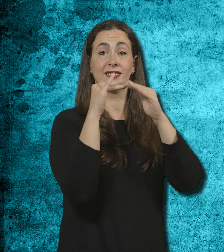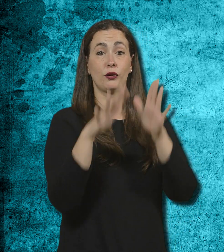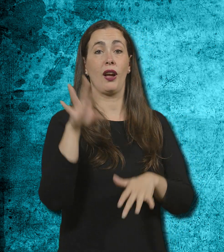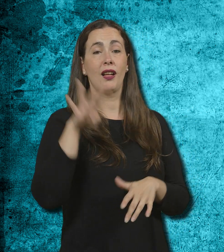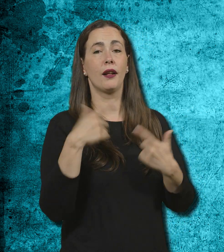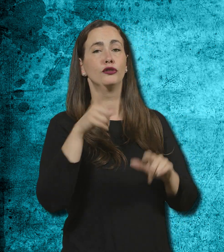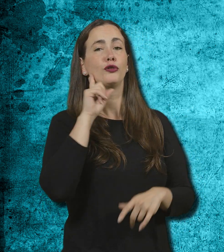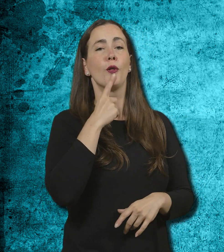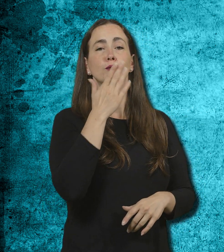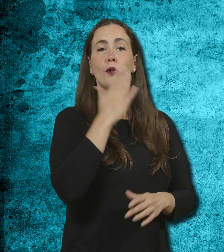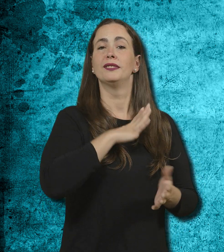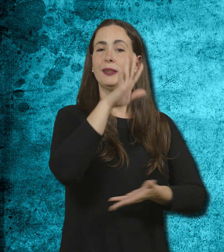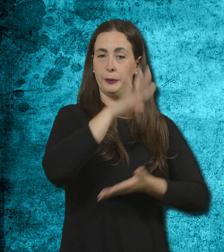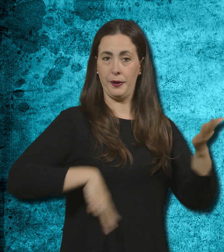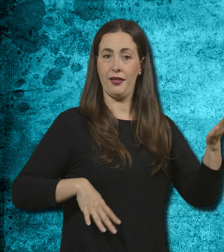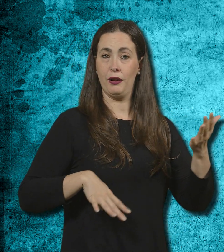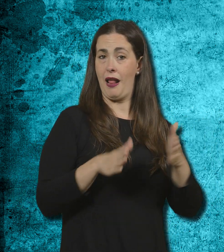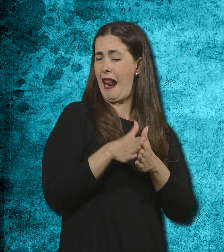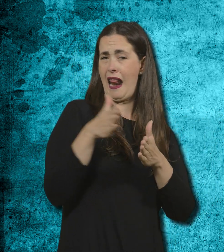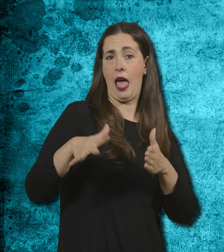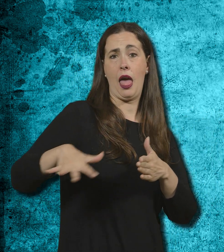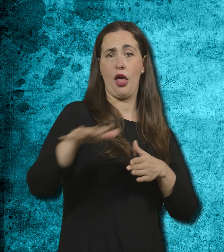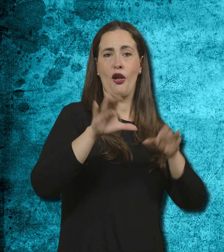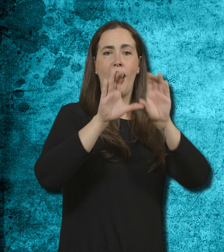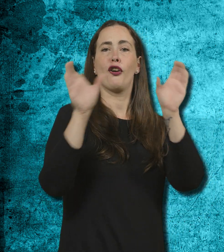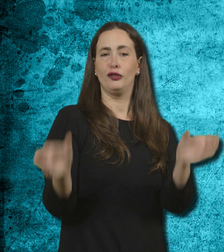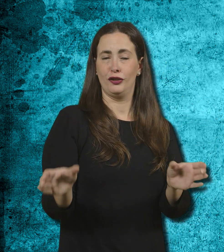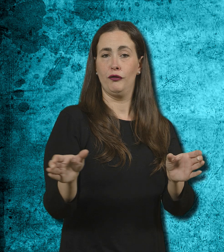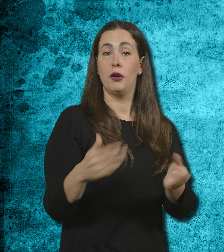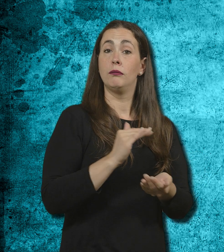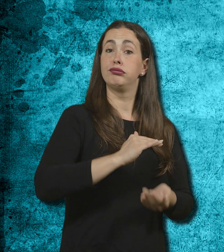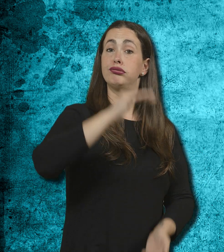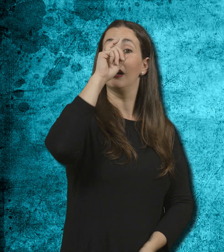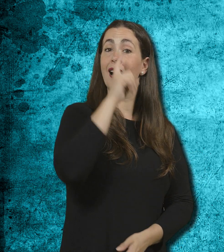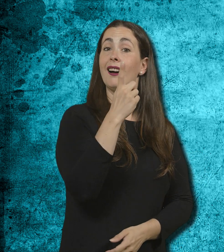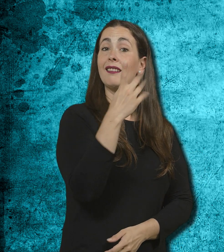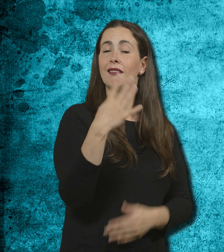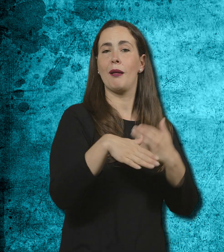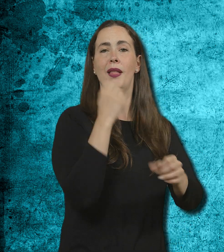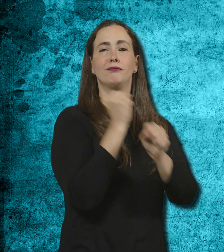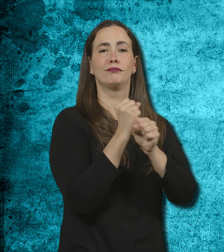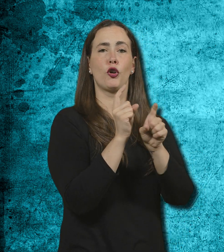Va estudiar a l' Instituto Catalán de Sordomudos de Barcelona que estava prop de l'Arc del Triomf d'aquesta ciutat